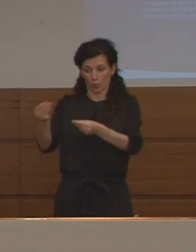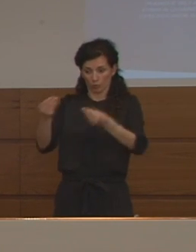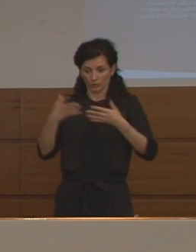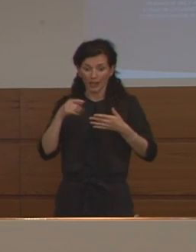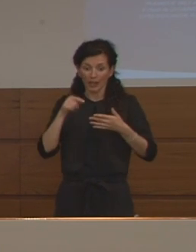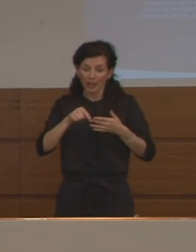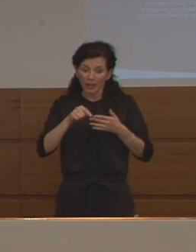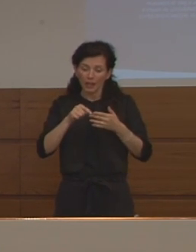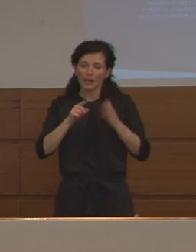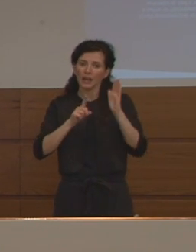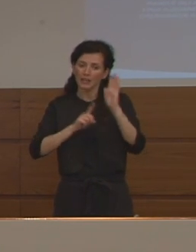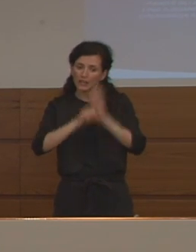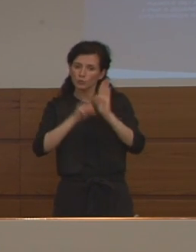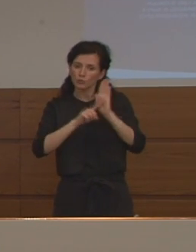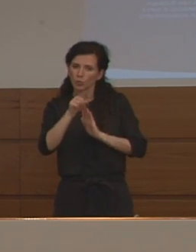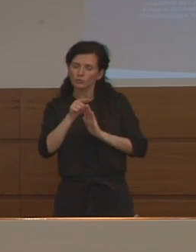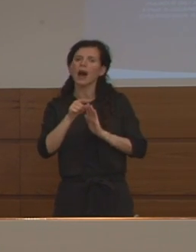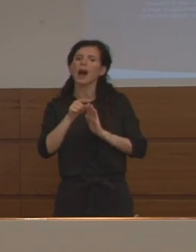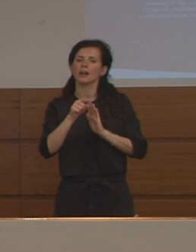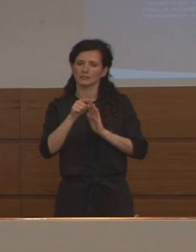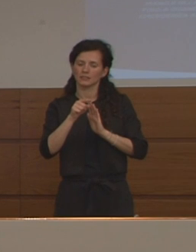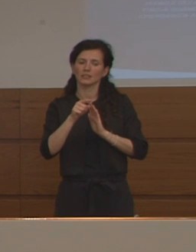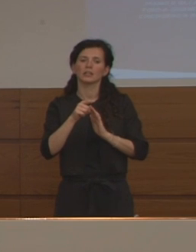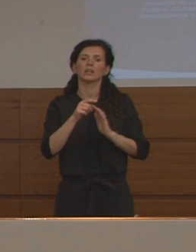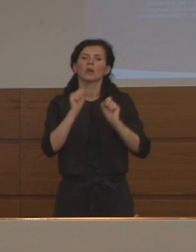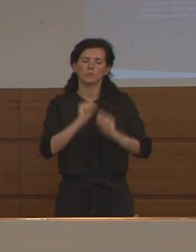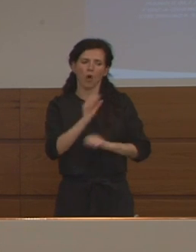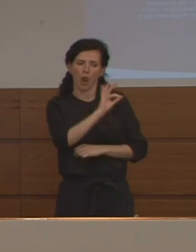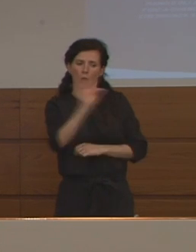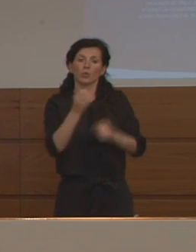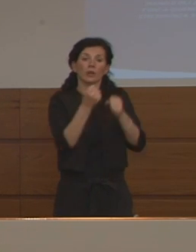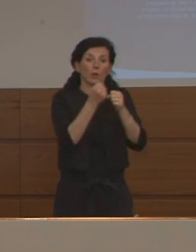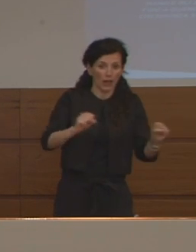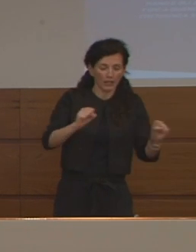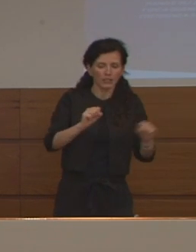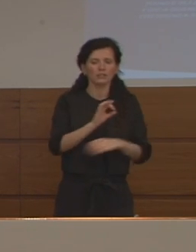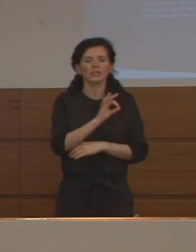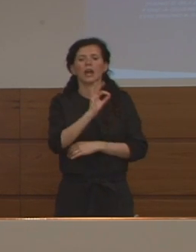sono o guariti o poi sono deceduti. Quindi coloro i quali vengono